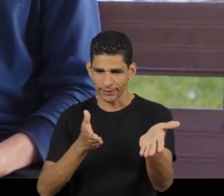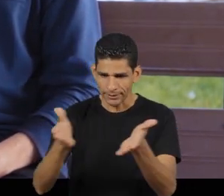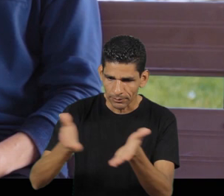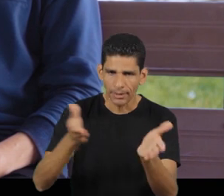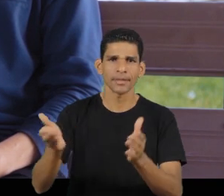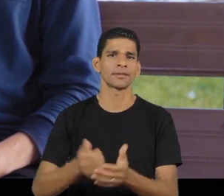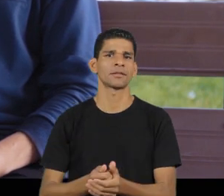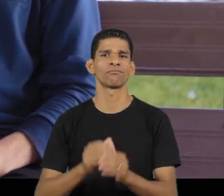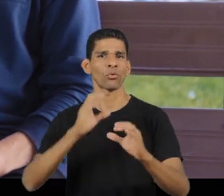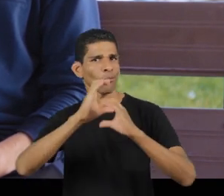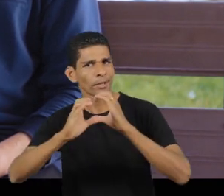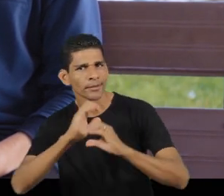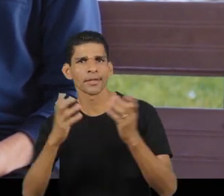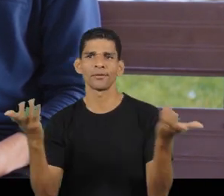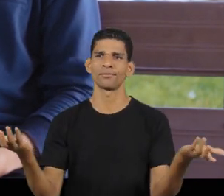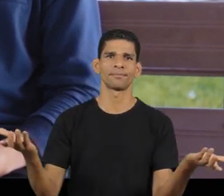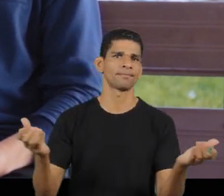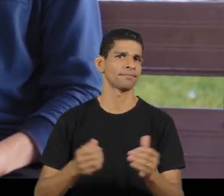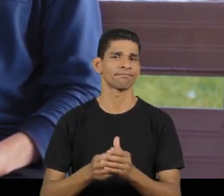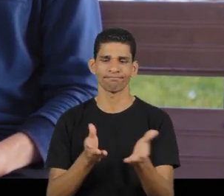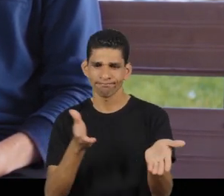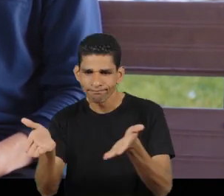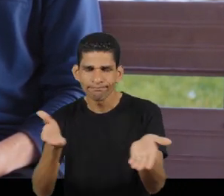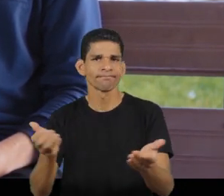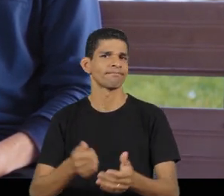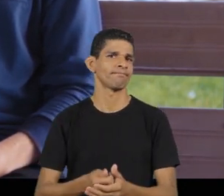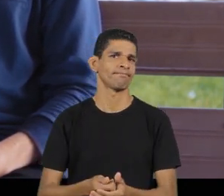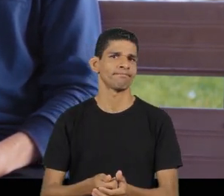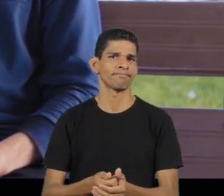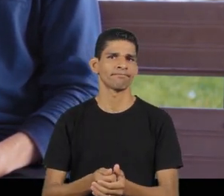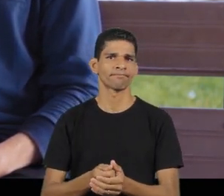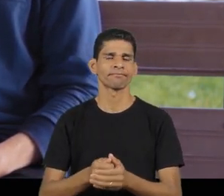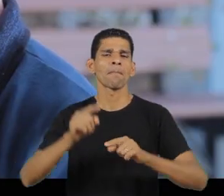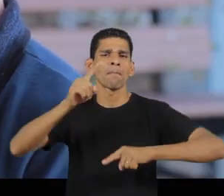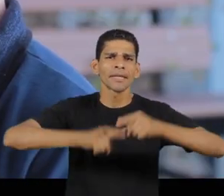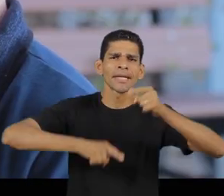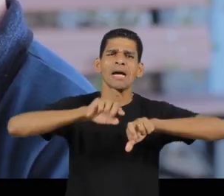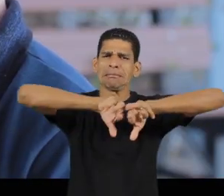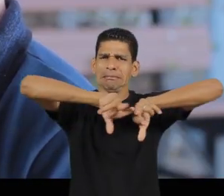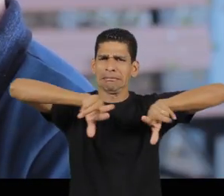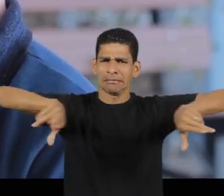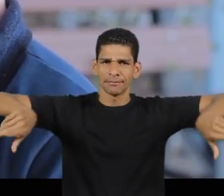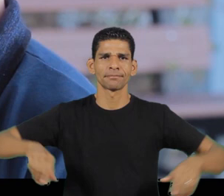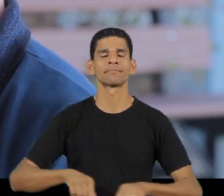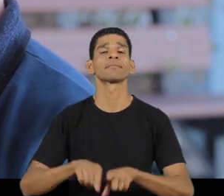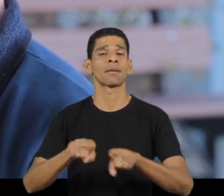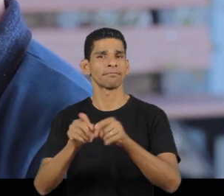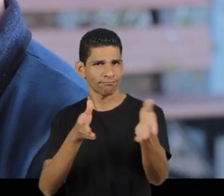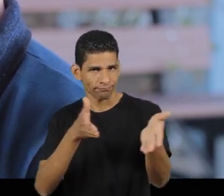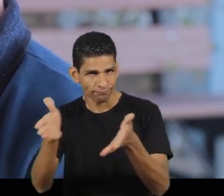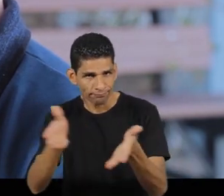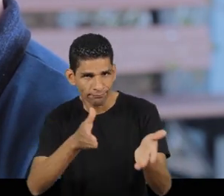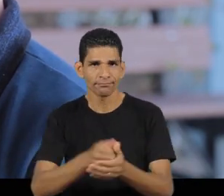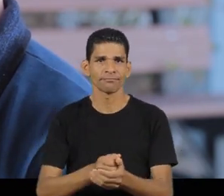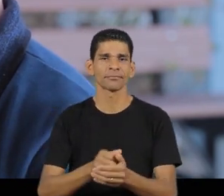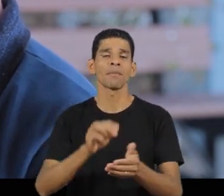comunicacional, a acessibilidade instrumental, a acessibilidade